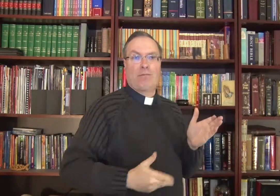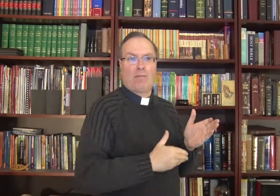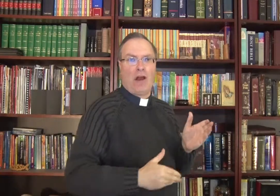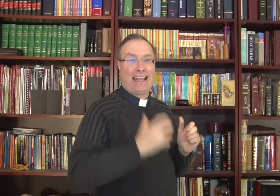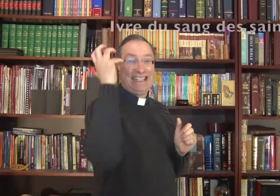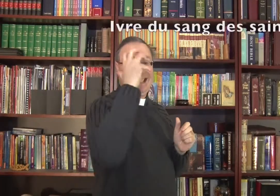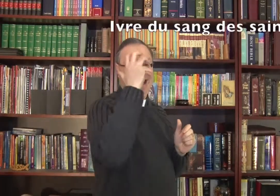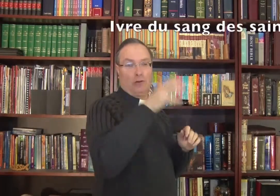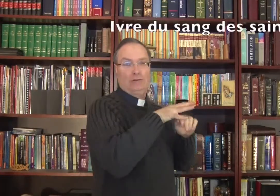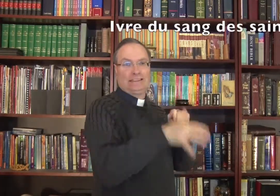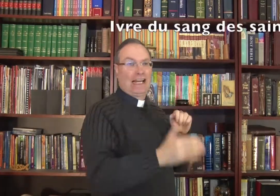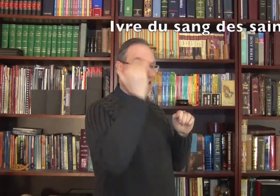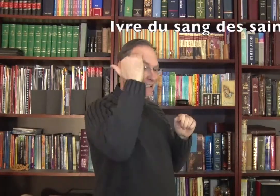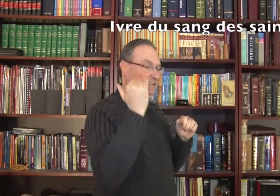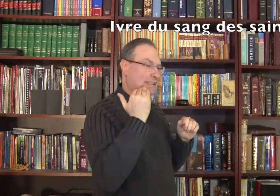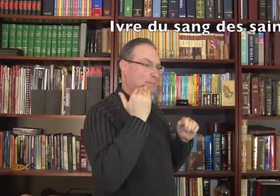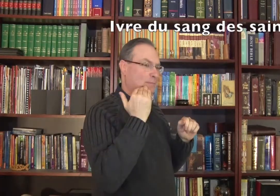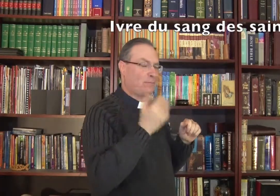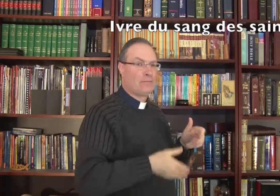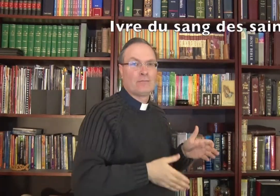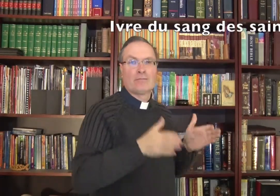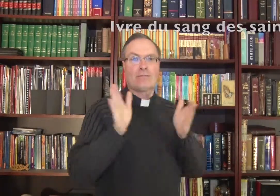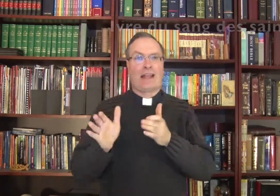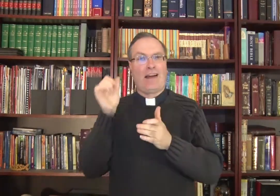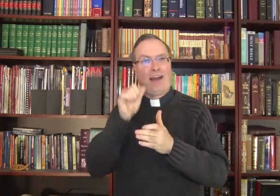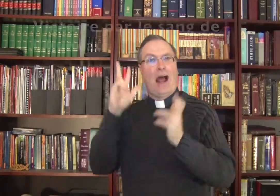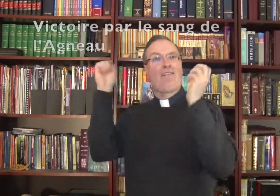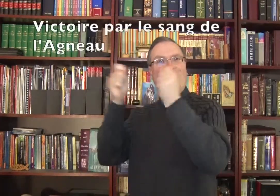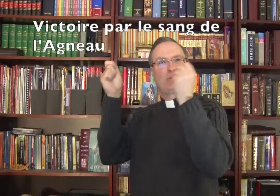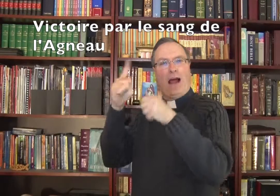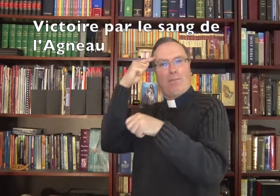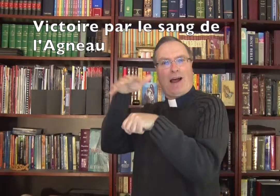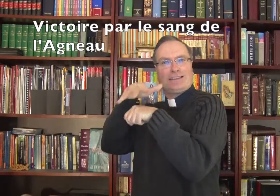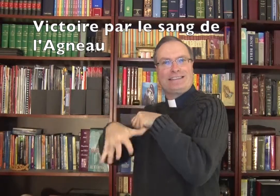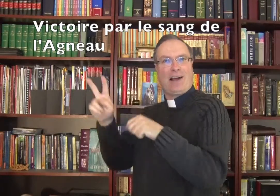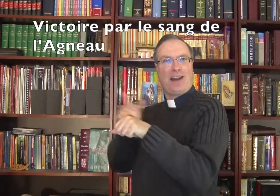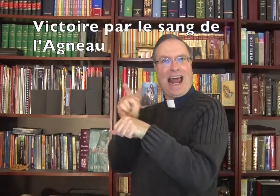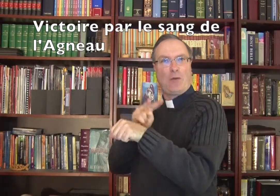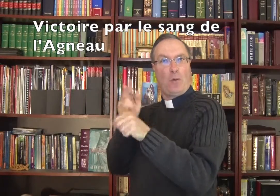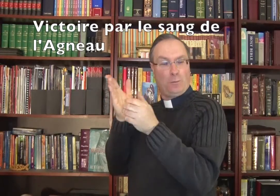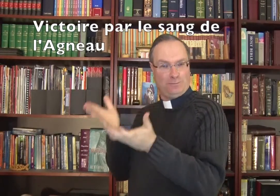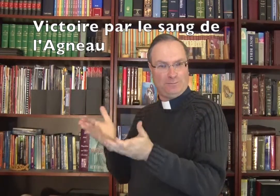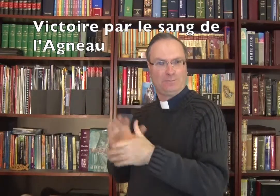Babylone - Ivre du sang des saints La femme - Victoire par le sang de l’Agneau